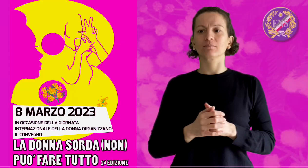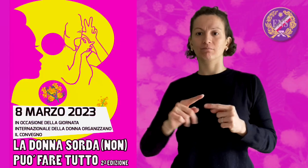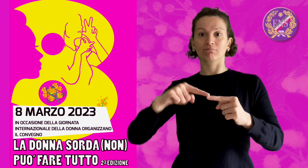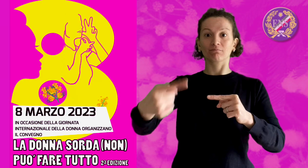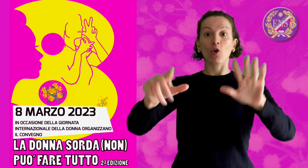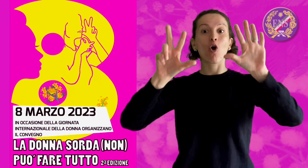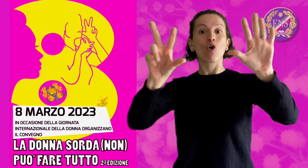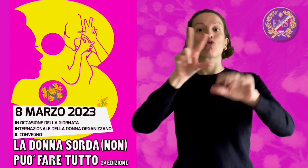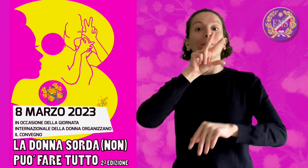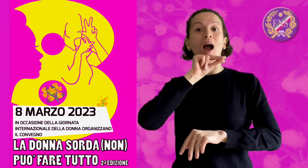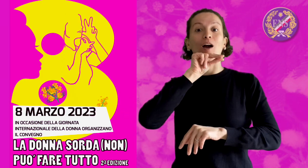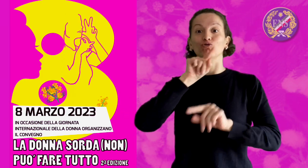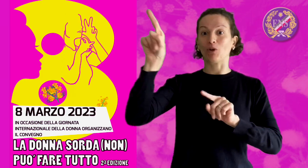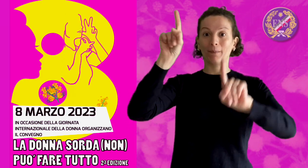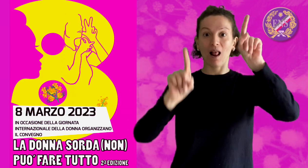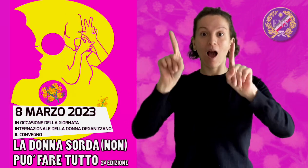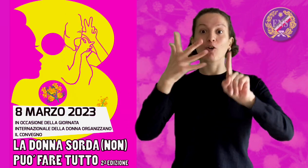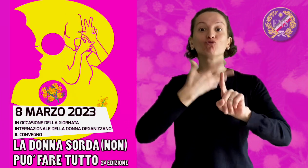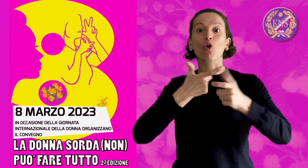Il prossimo 8 marzo a Milano